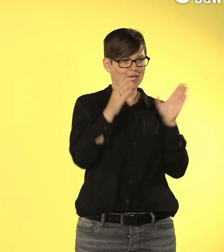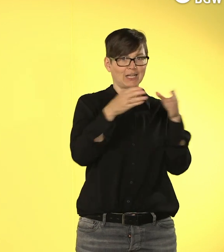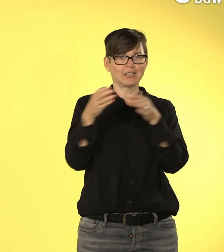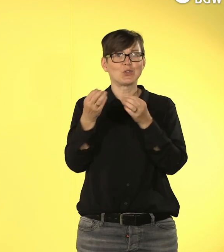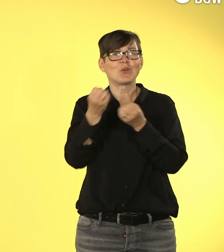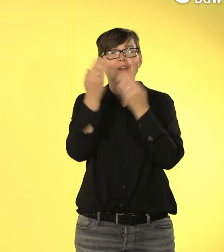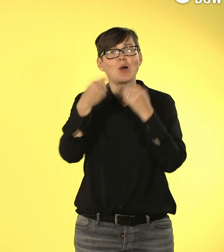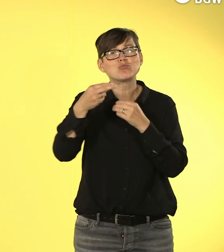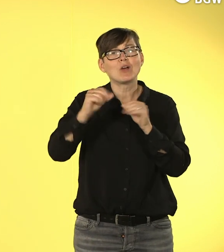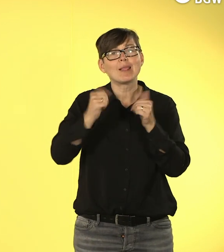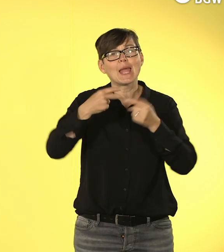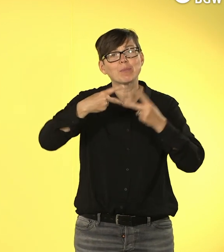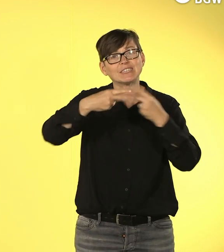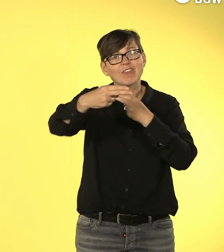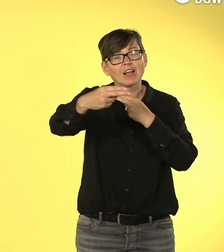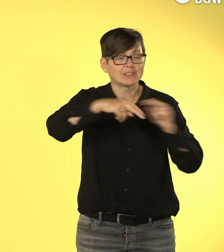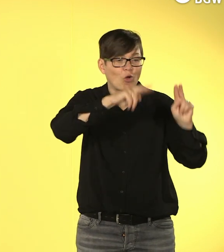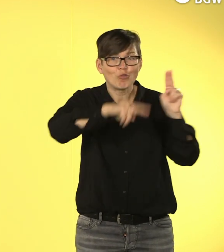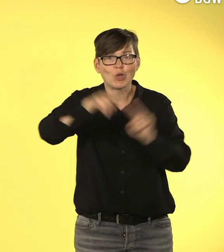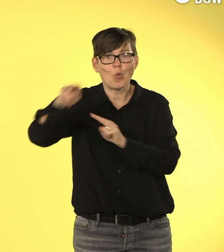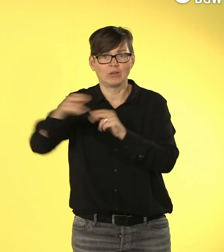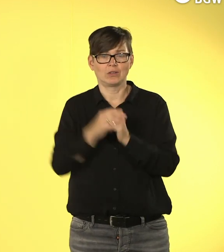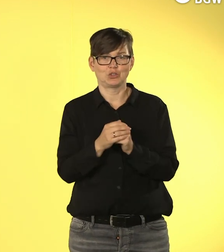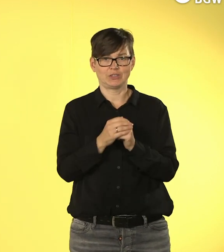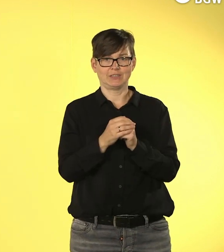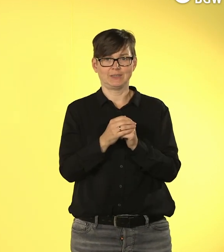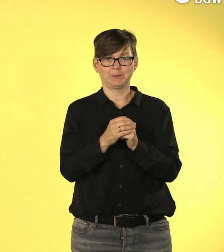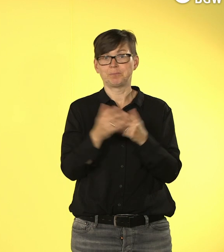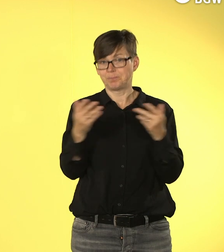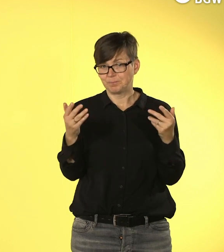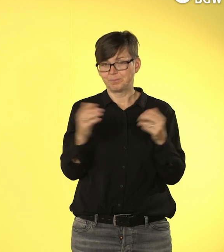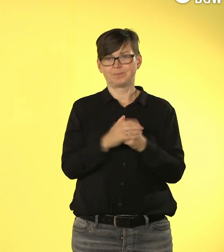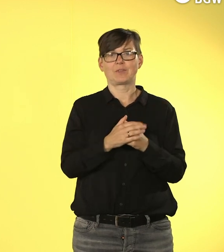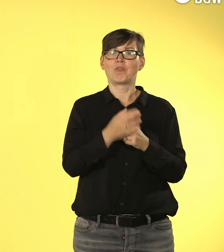Das ist der Punkt, den die Schreiberin angesprochen hat.